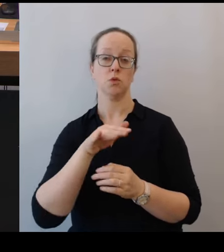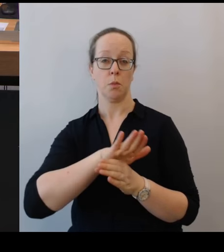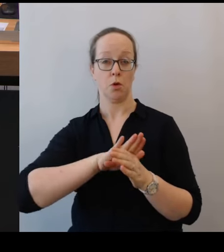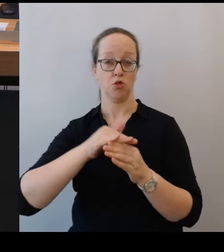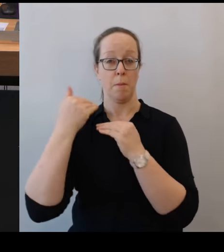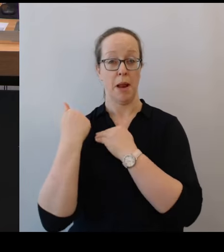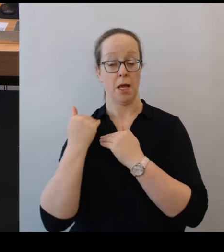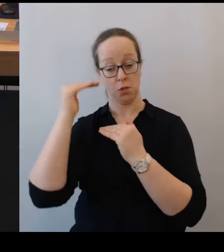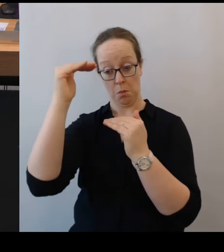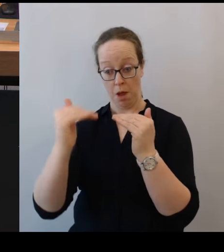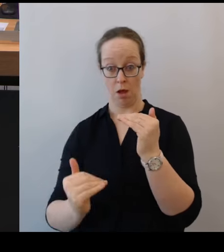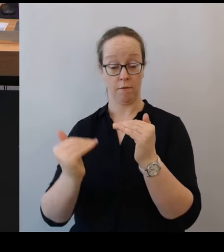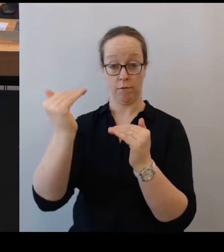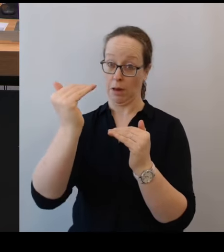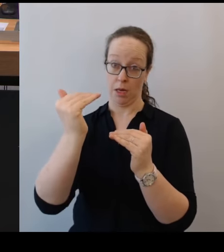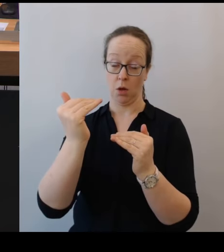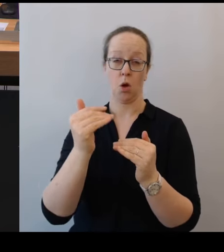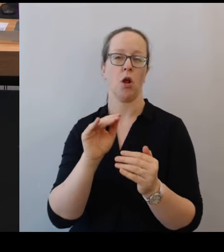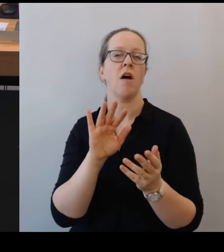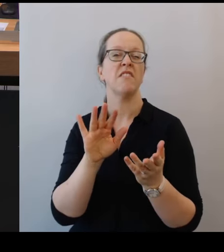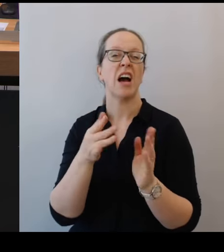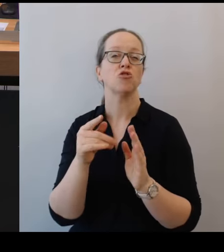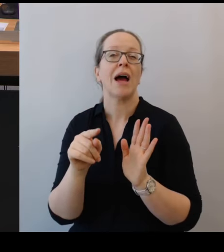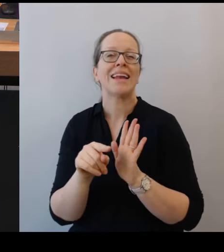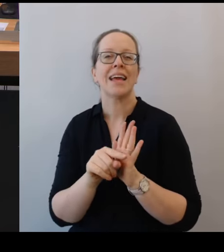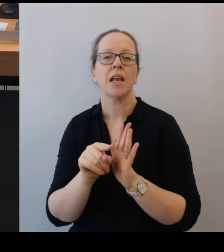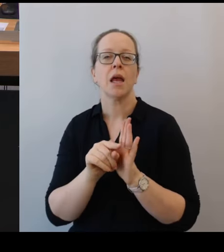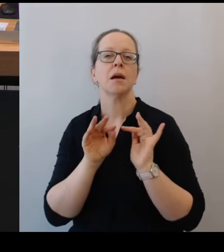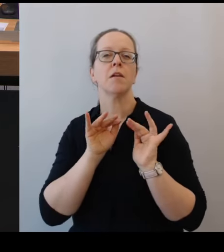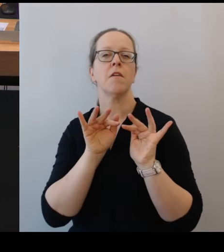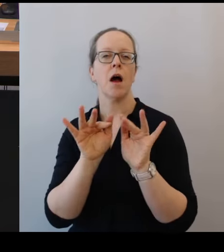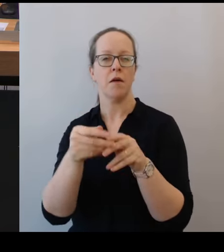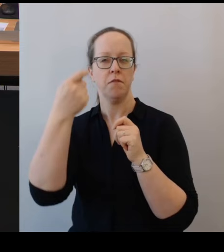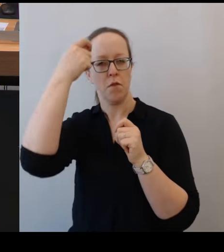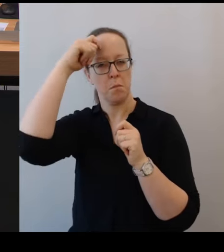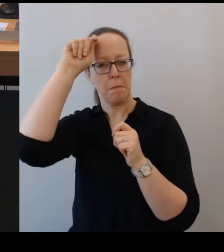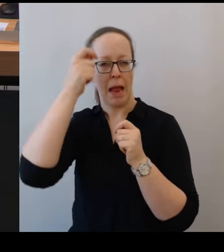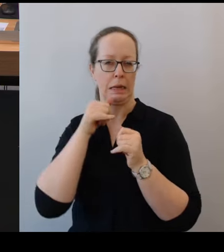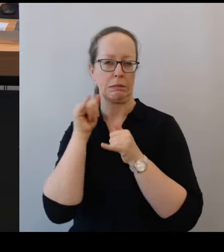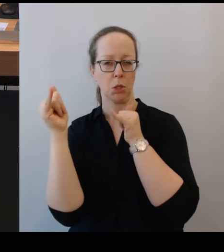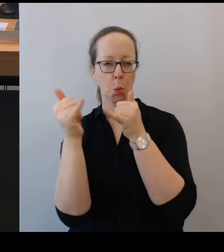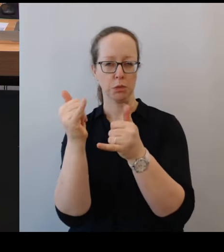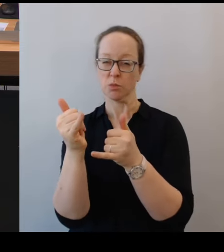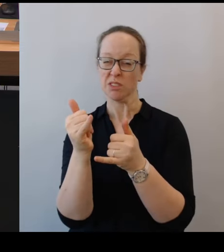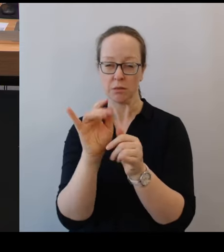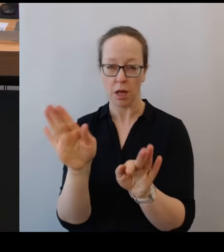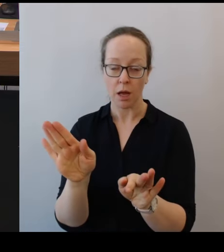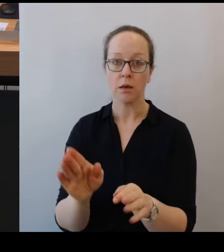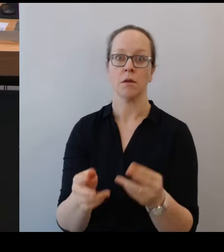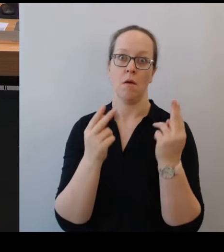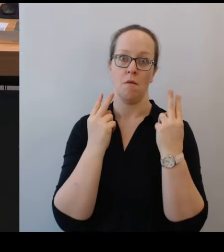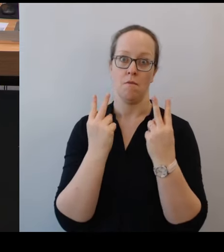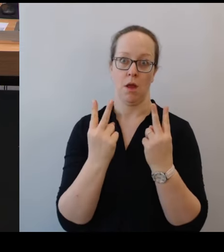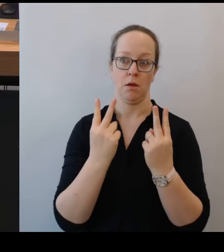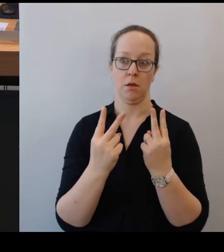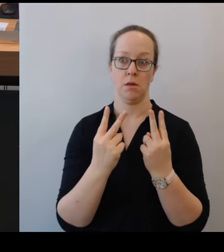Attraktivität Berlins zu generieren, nein, sondern dass sie ganz im Gegenteil ausschließlich dafür sorgen muss, Berlin und die